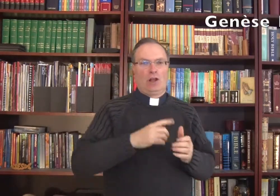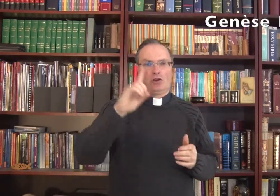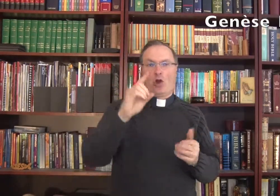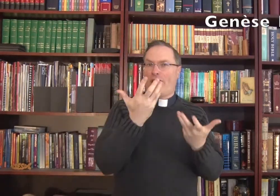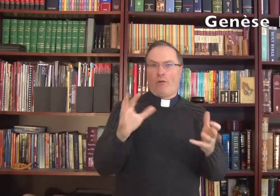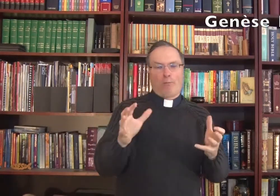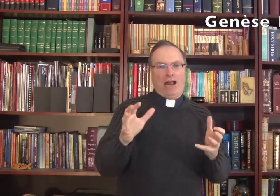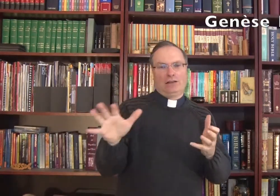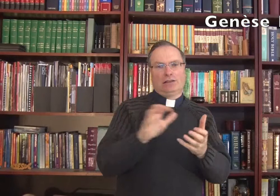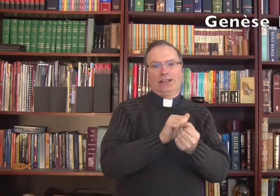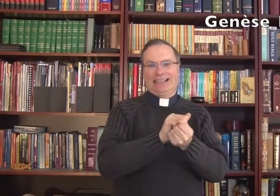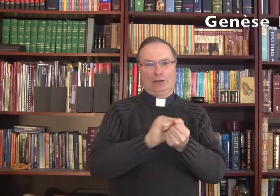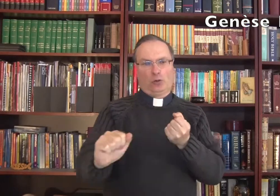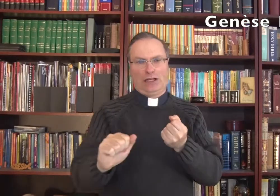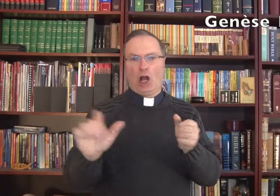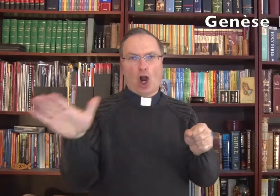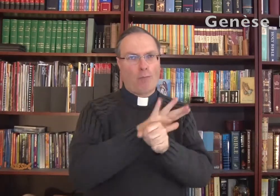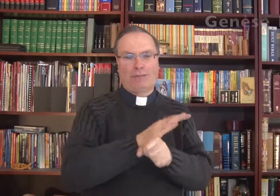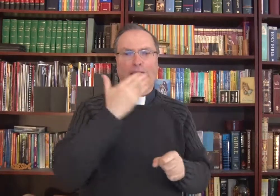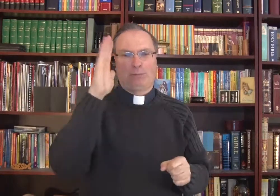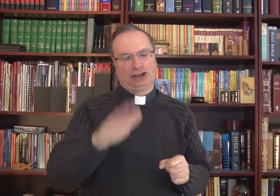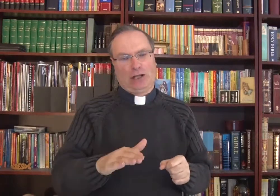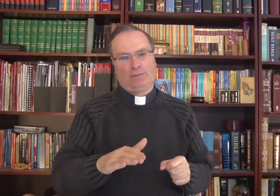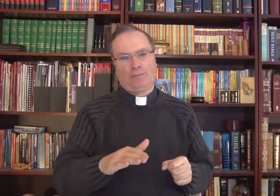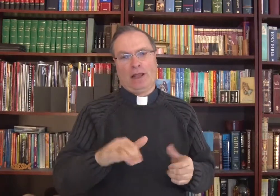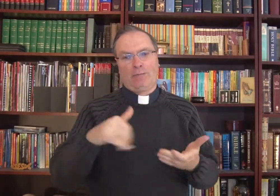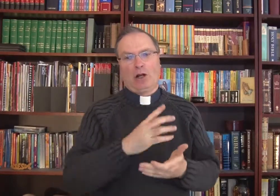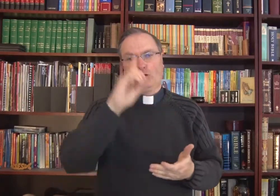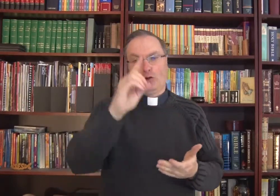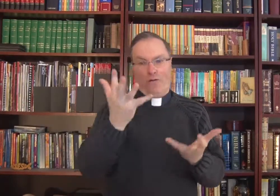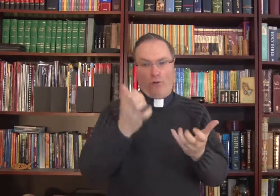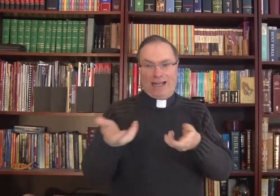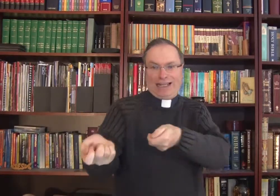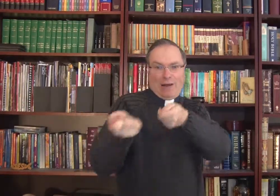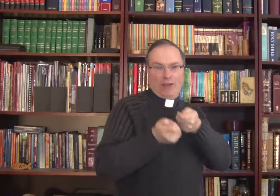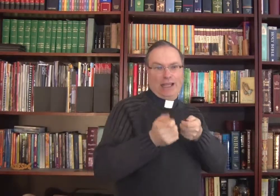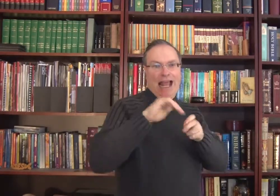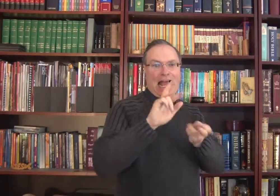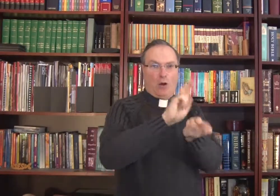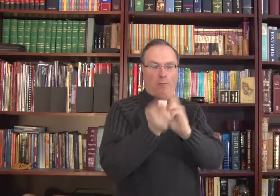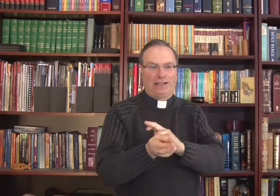Dieu ne voulait pas détruire complètement les méchants, car Dieu voulait les amener à la repentance,